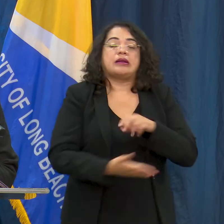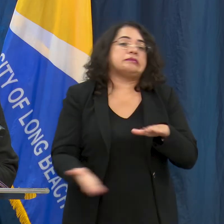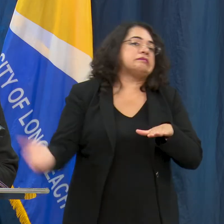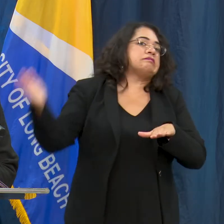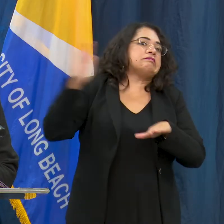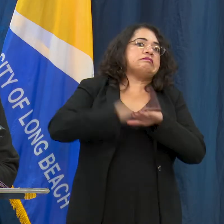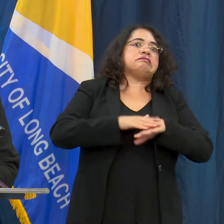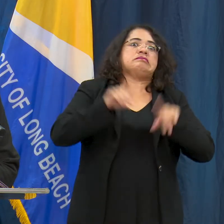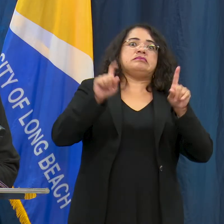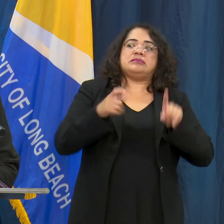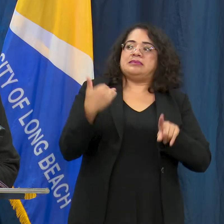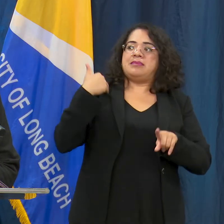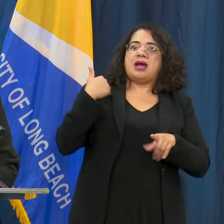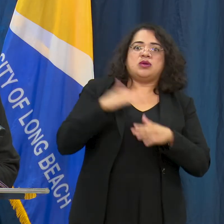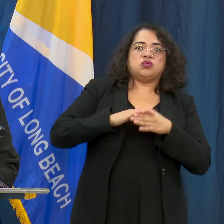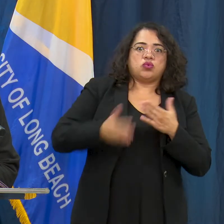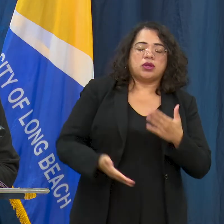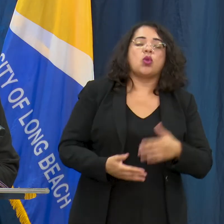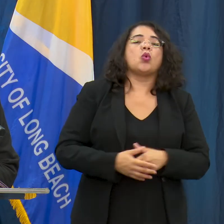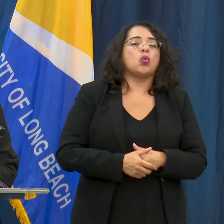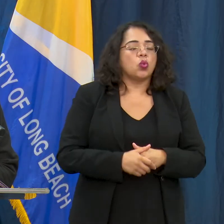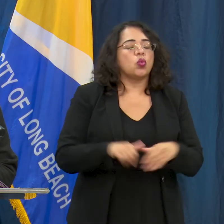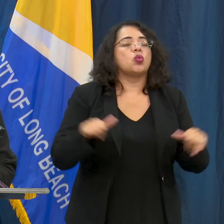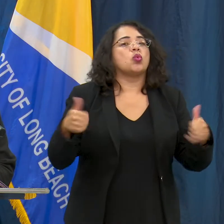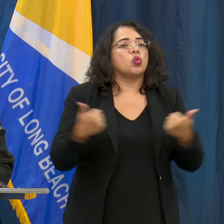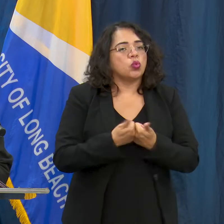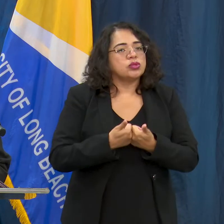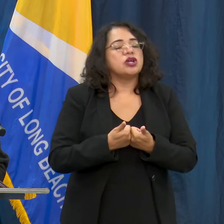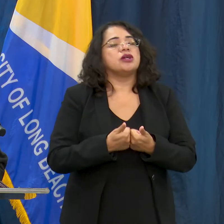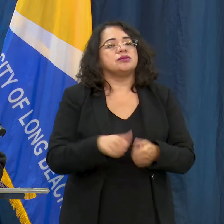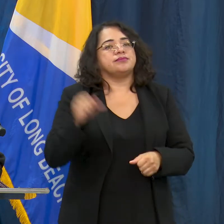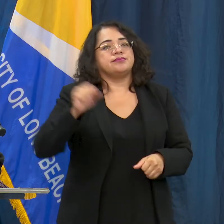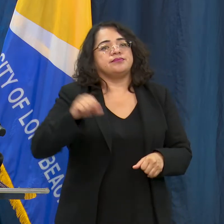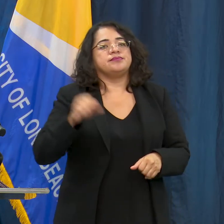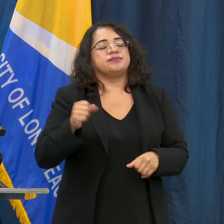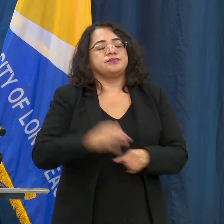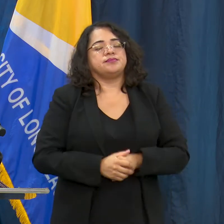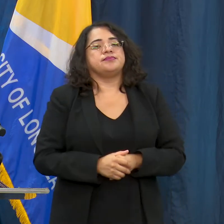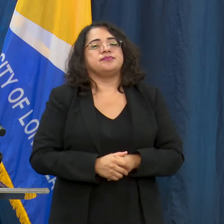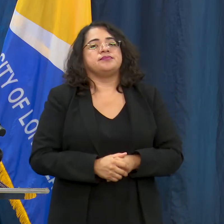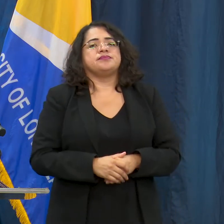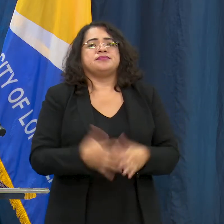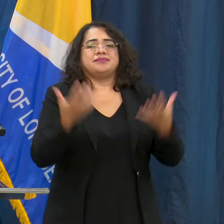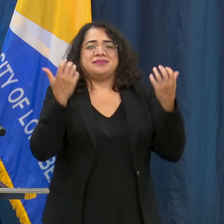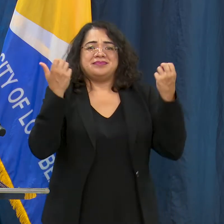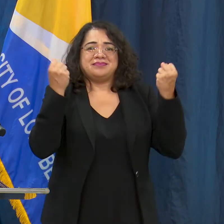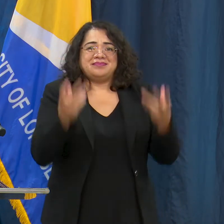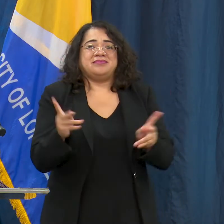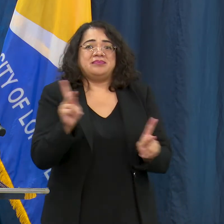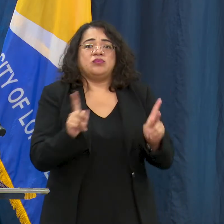semana que ha sido difficult ozone que las personas que estan amis riesgo